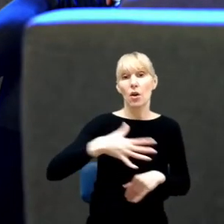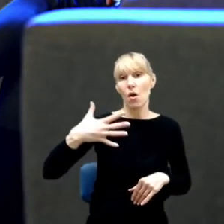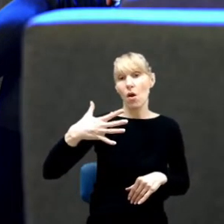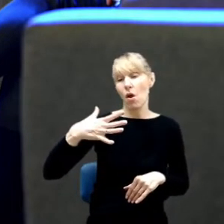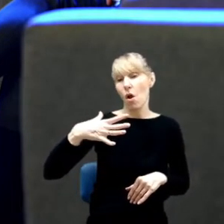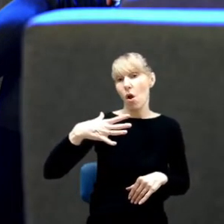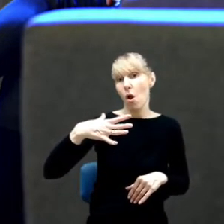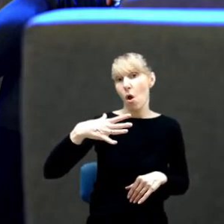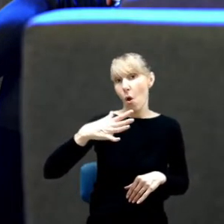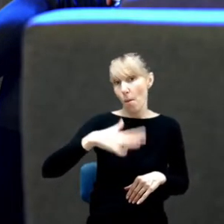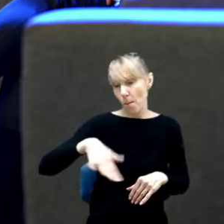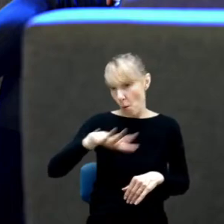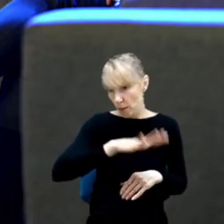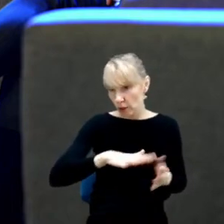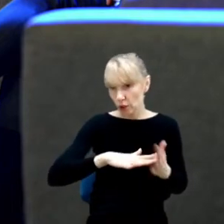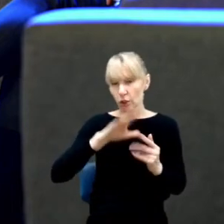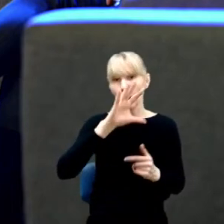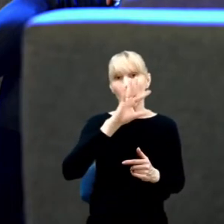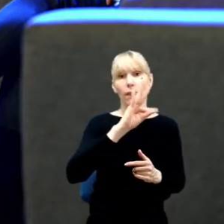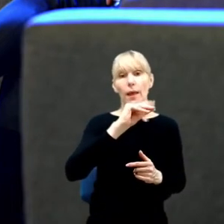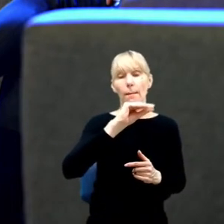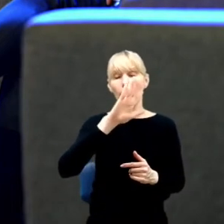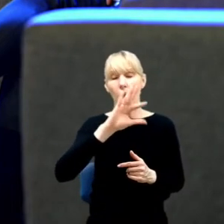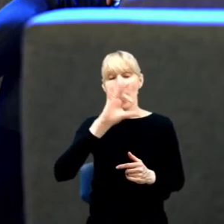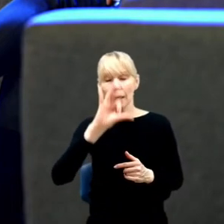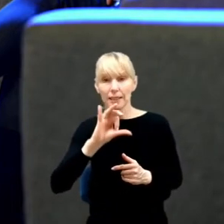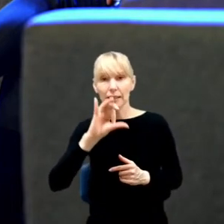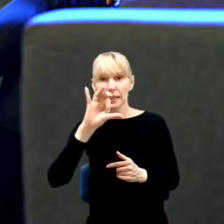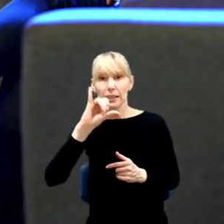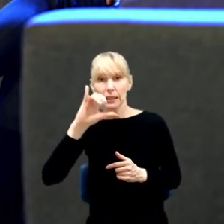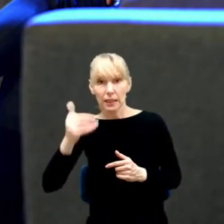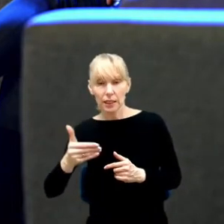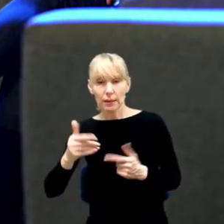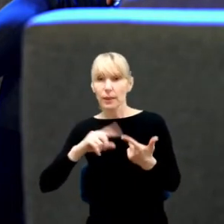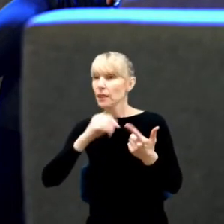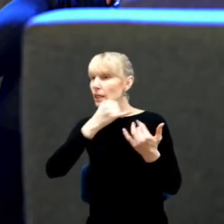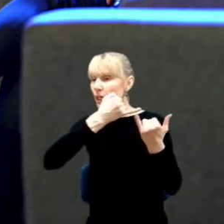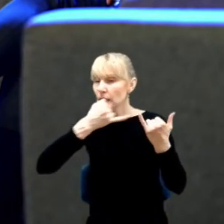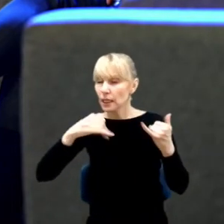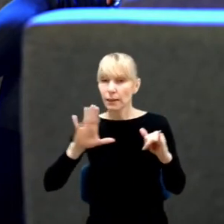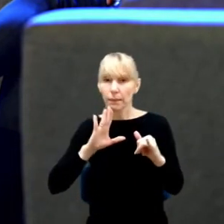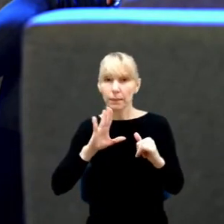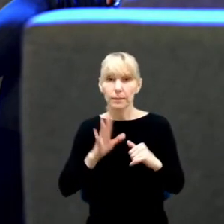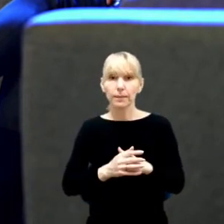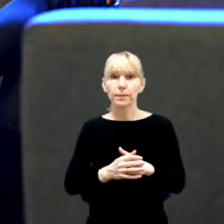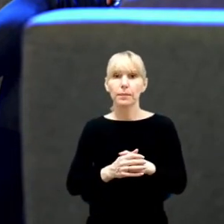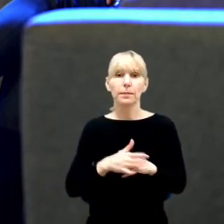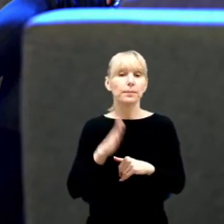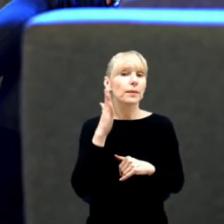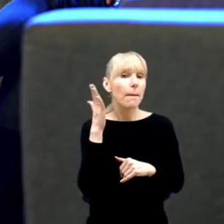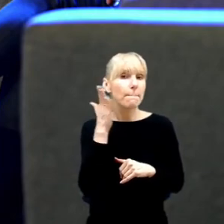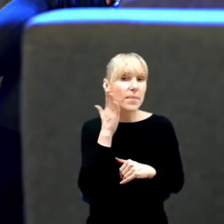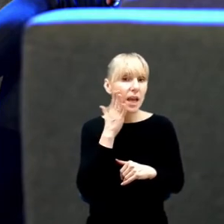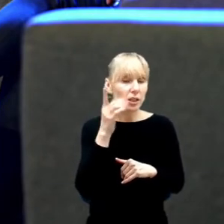samorząd gminnego, bezpośredniego, powiedzmy generalnie mieszkań społecznych, czynszowych